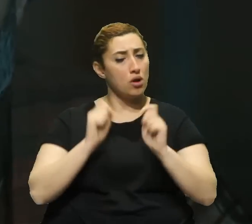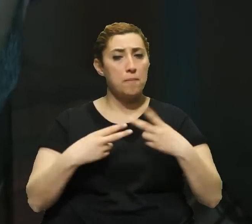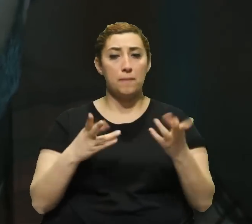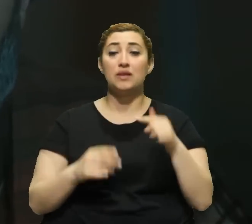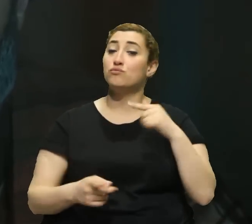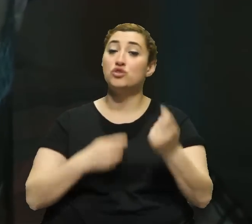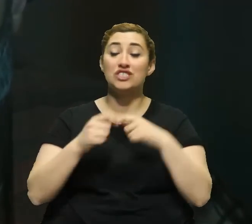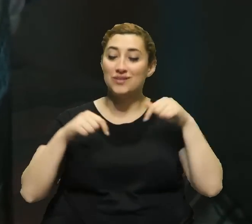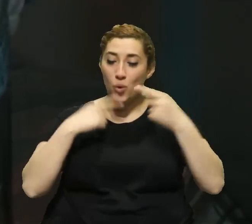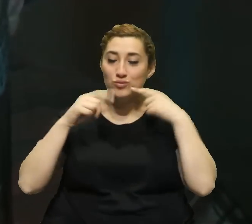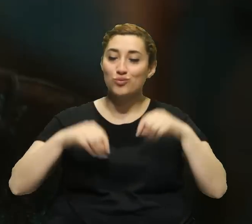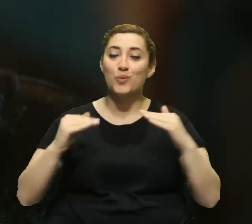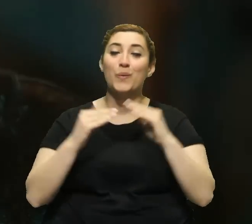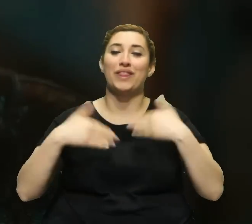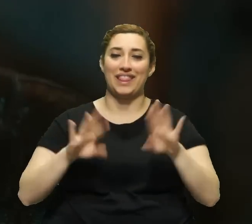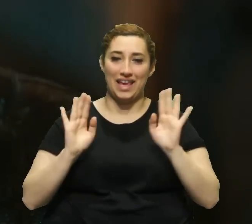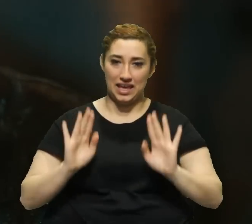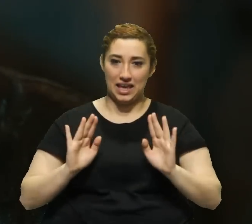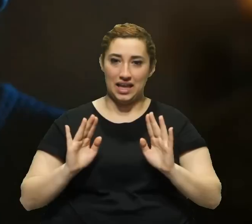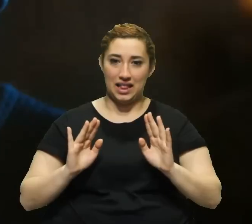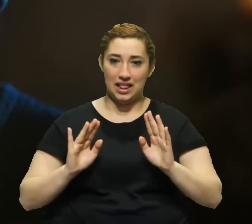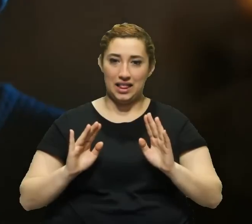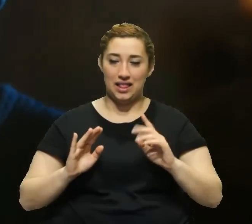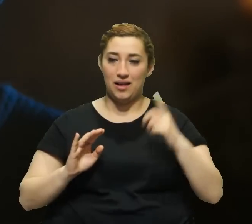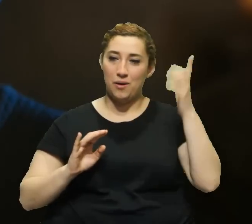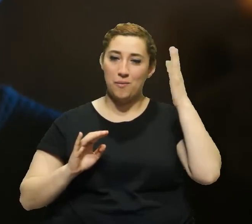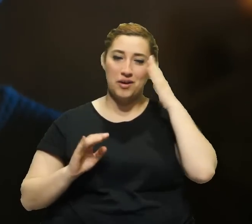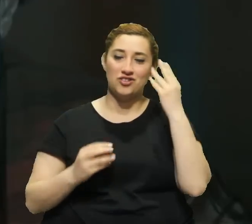Bu işin yeri burası değil ağalar. (Mesut) Baş alıp, baş vermekten dem vurursunuz.